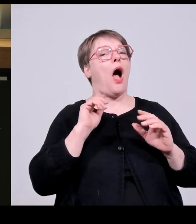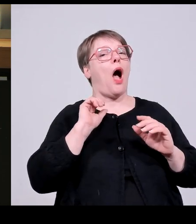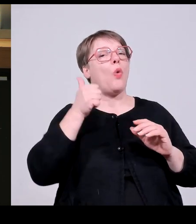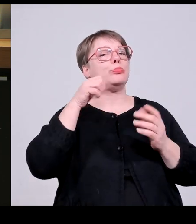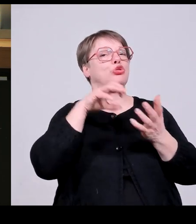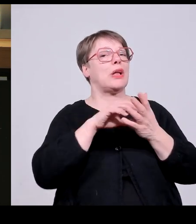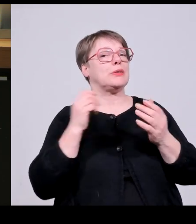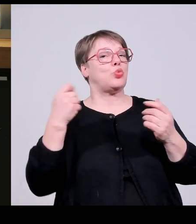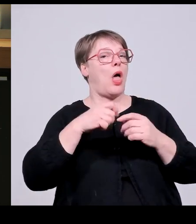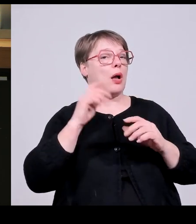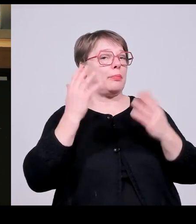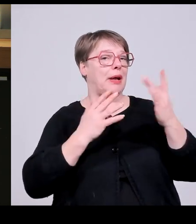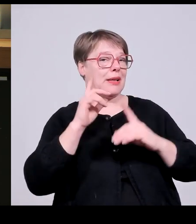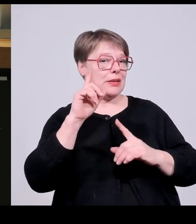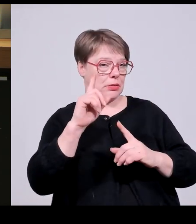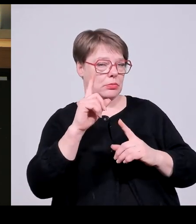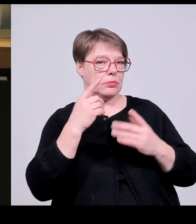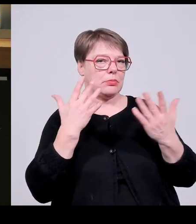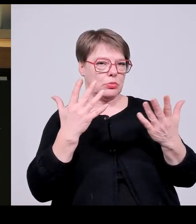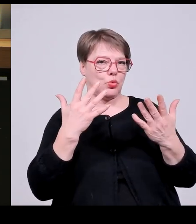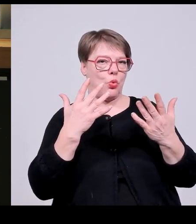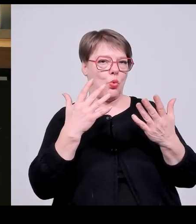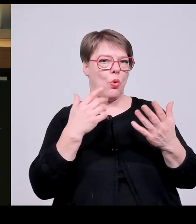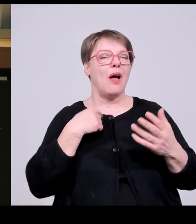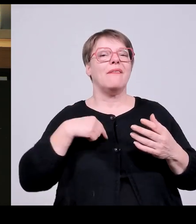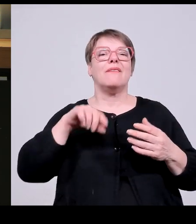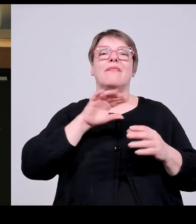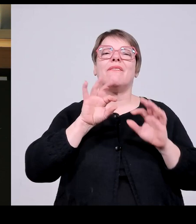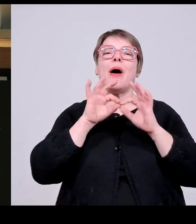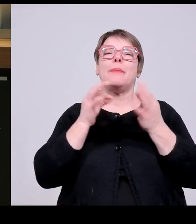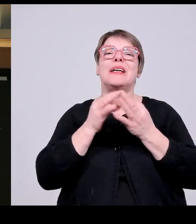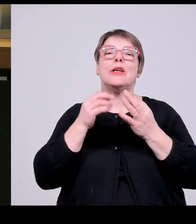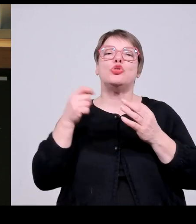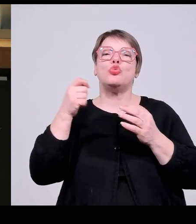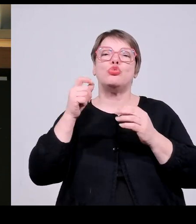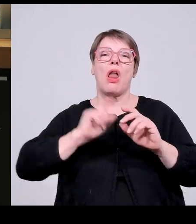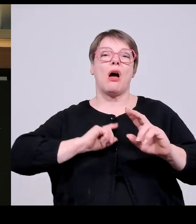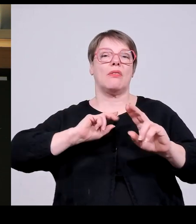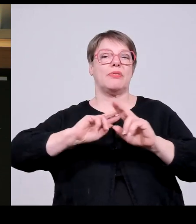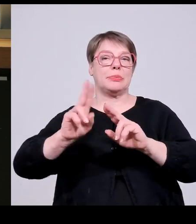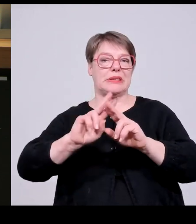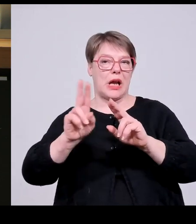wieder zurückzufallen und mindestens diesen Durchschnitt der Länder zu halten. Und wir werden uns natürlich